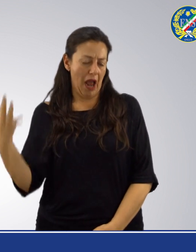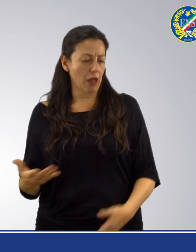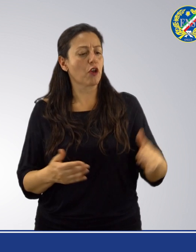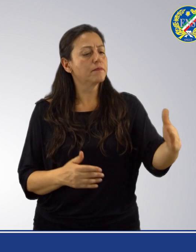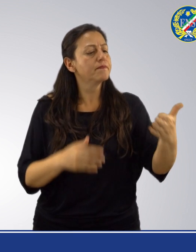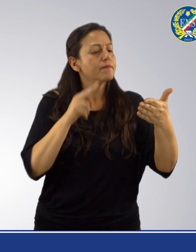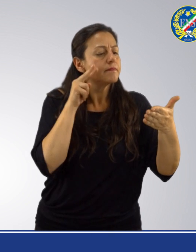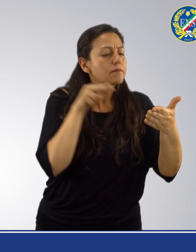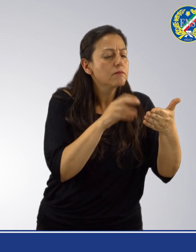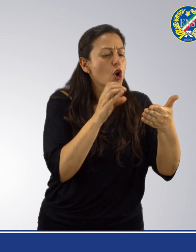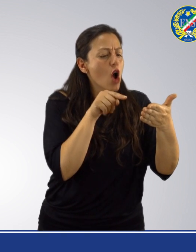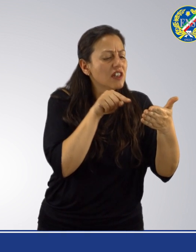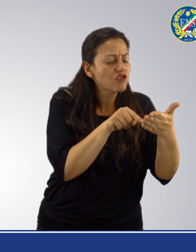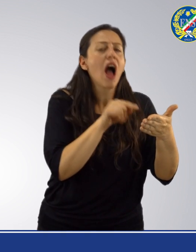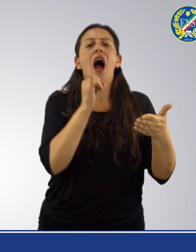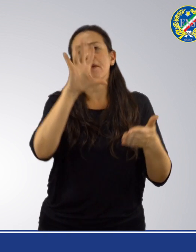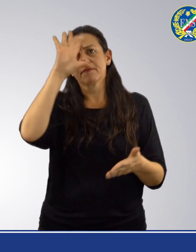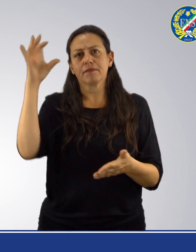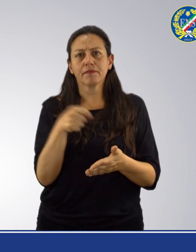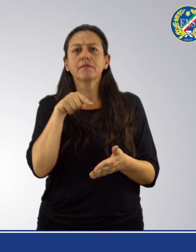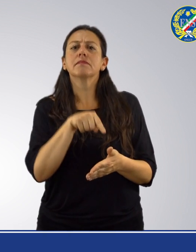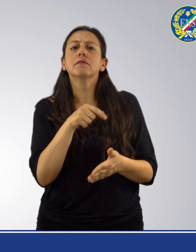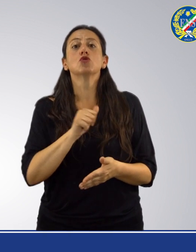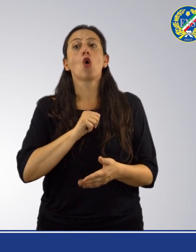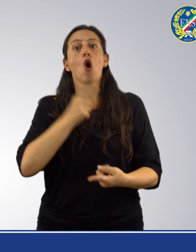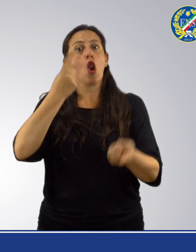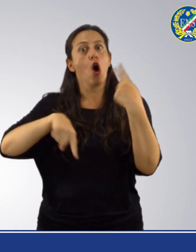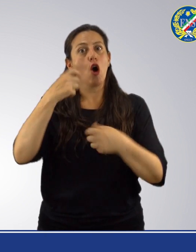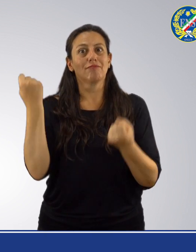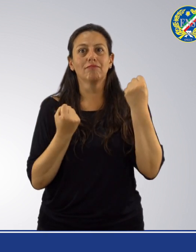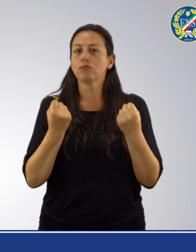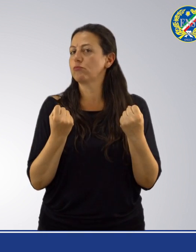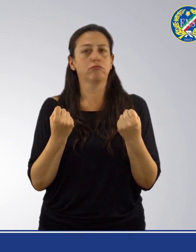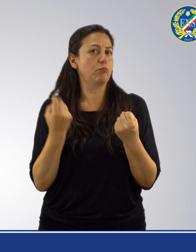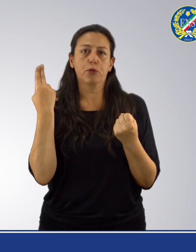Se vediamo sulla patente i codici relativi alle limitazioni dell'uso,